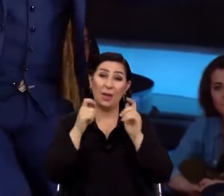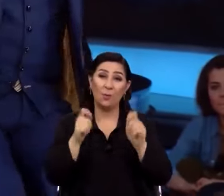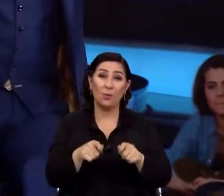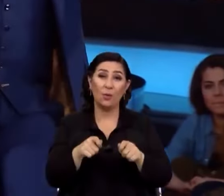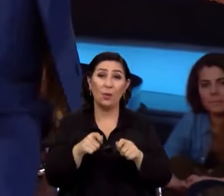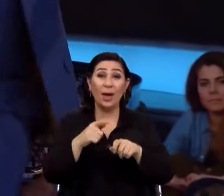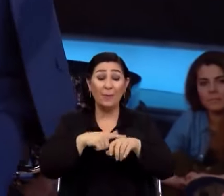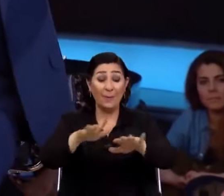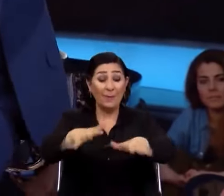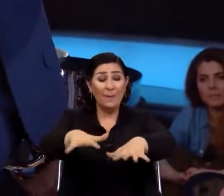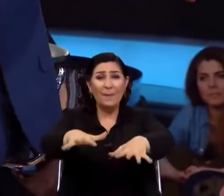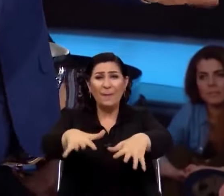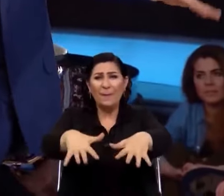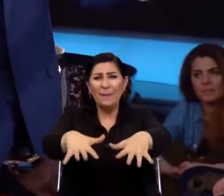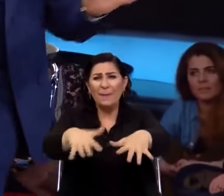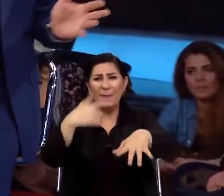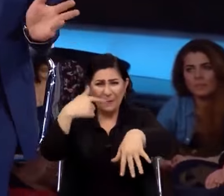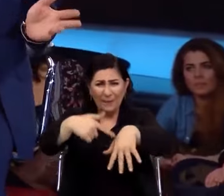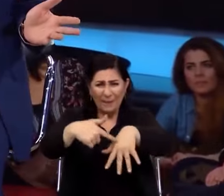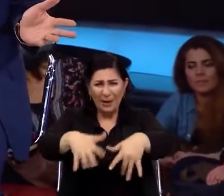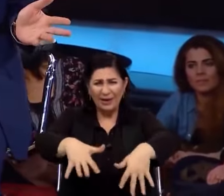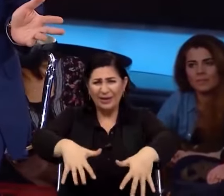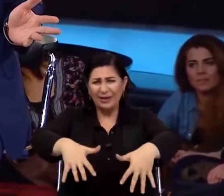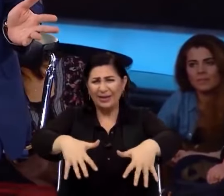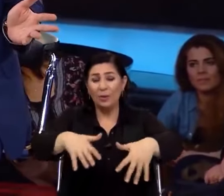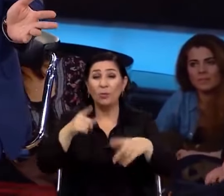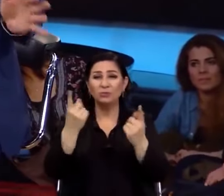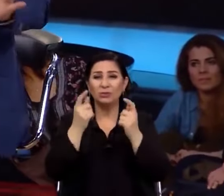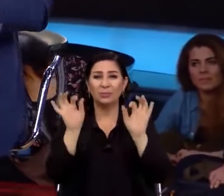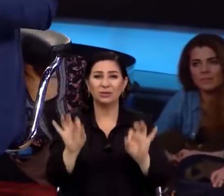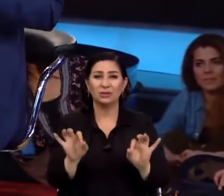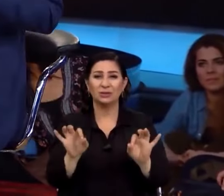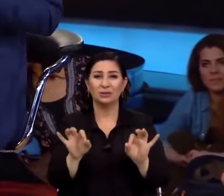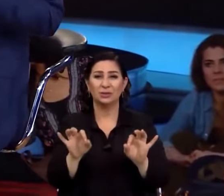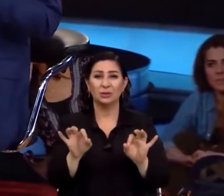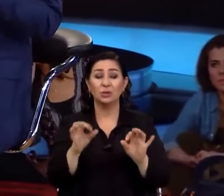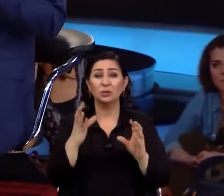Ellerime bak bak bak bakak bak böyle bir şeyler başladı bak bak çok hislendim çok